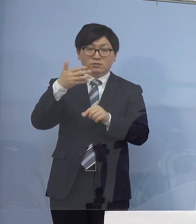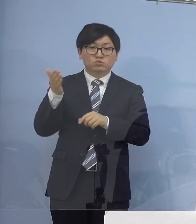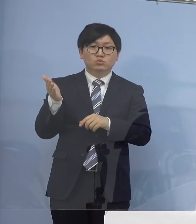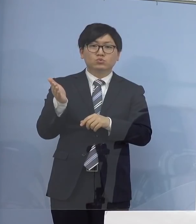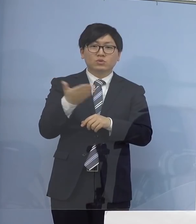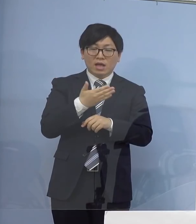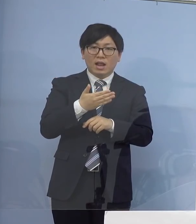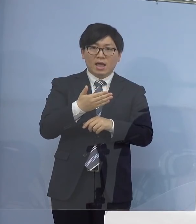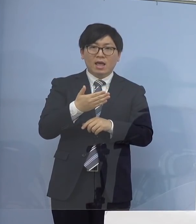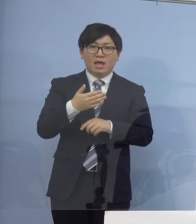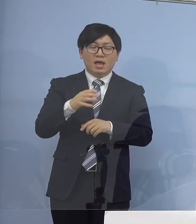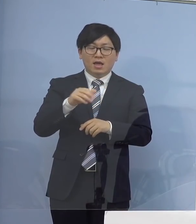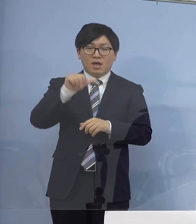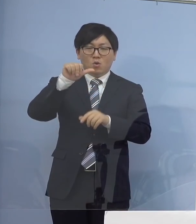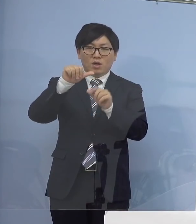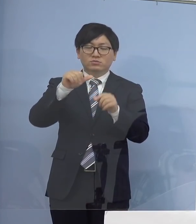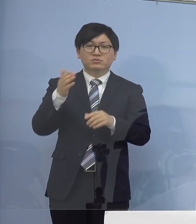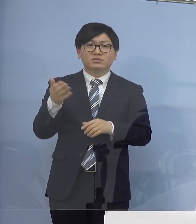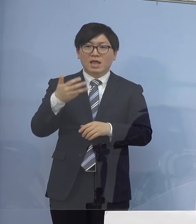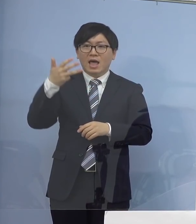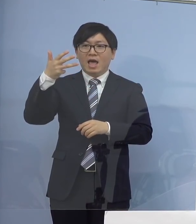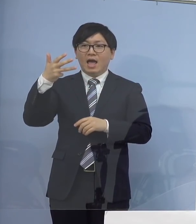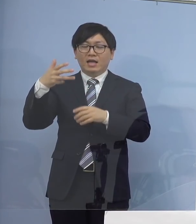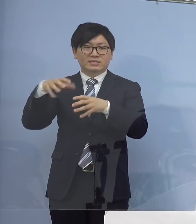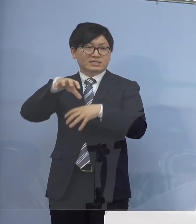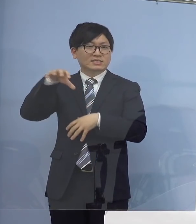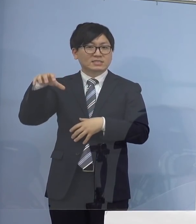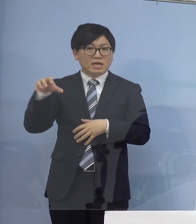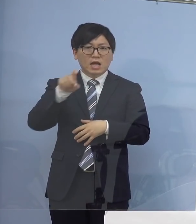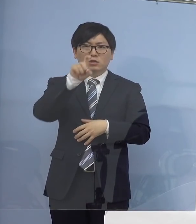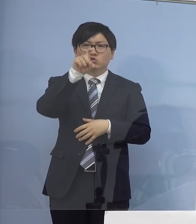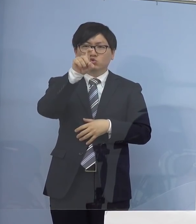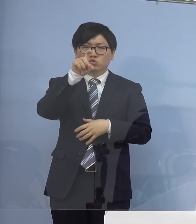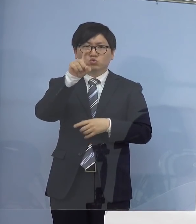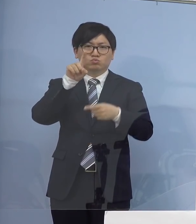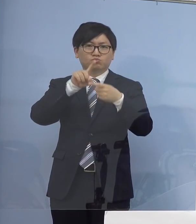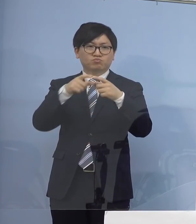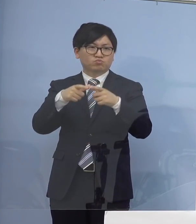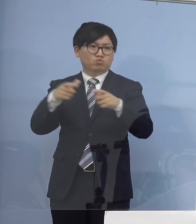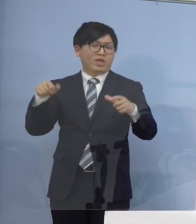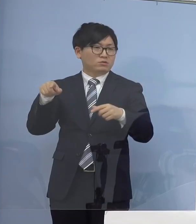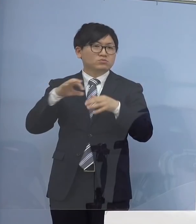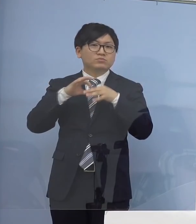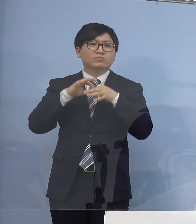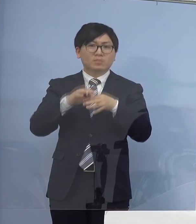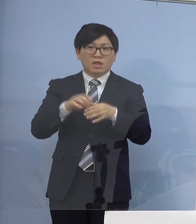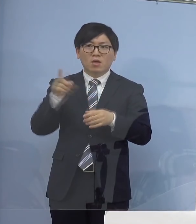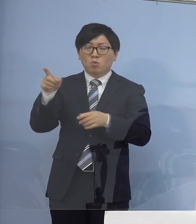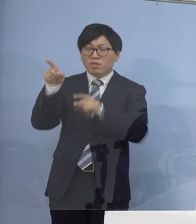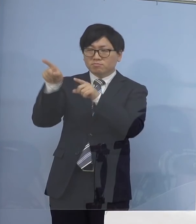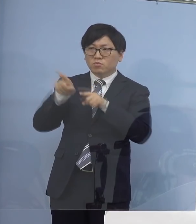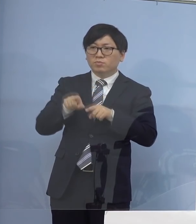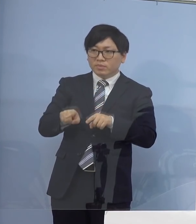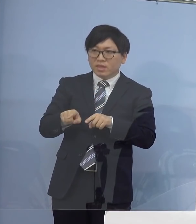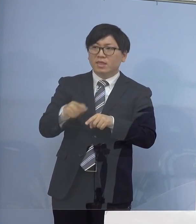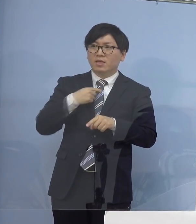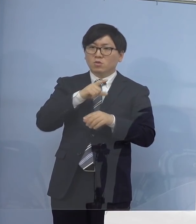ということでありますので これに合わせる形でステージ指標見直しを行い そして徳島（県）に適応していく